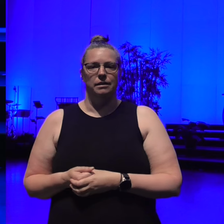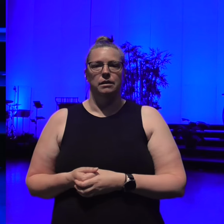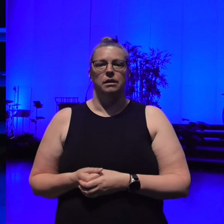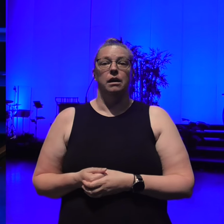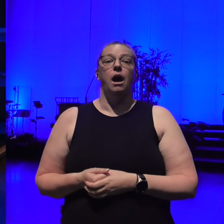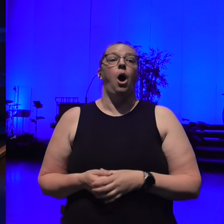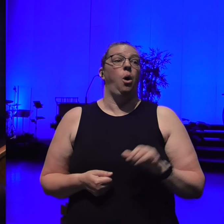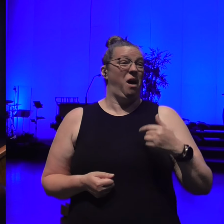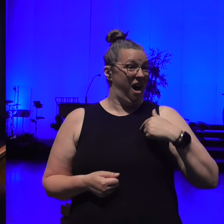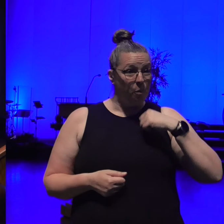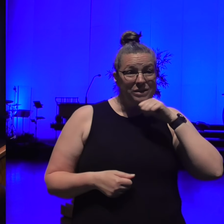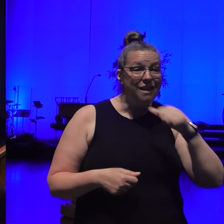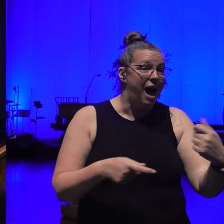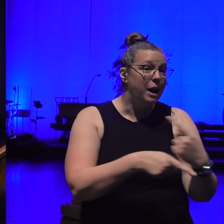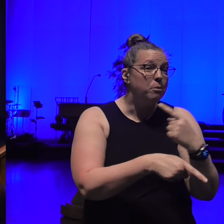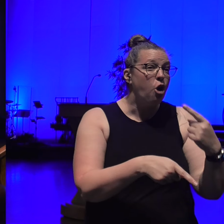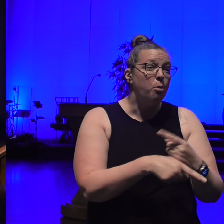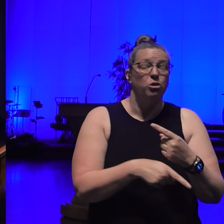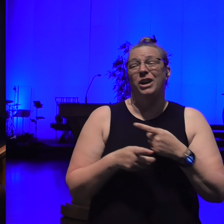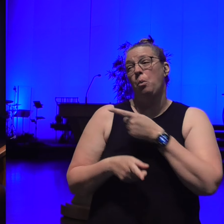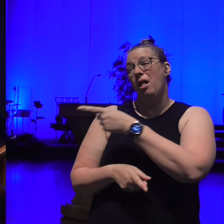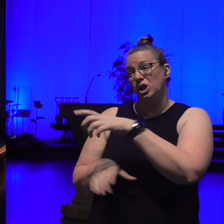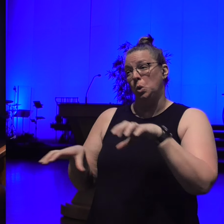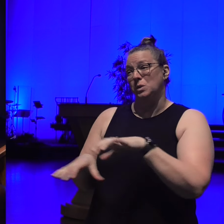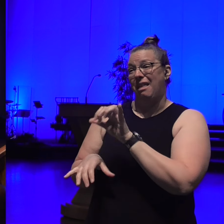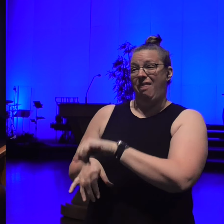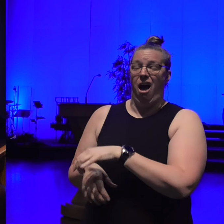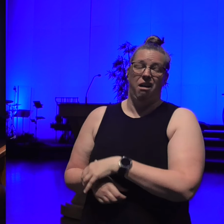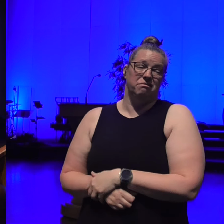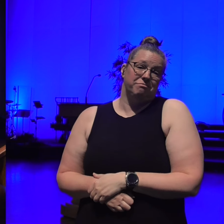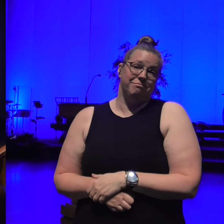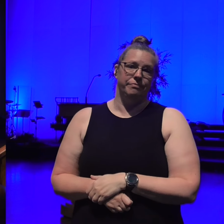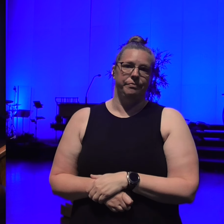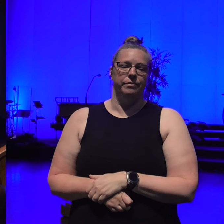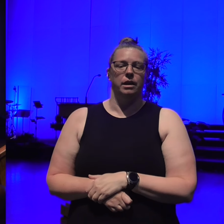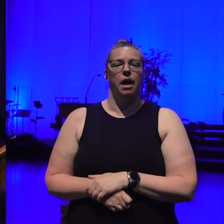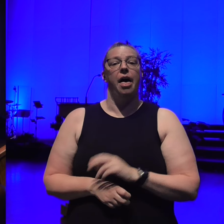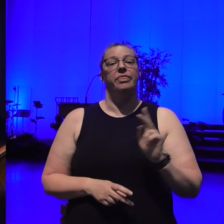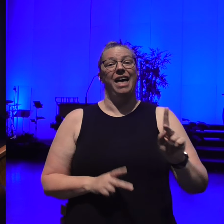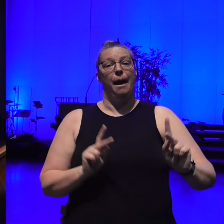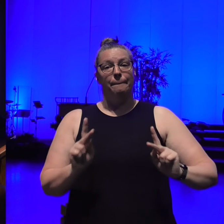no la habría hecho si no hubieras hecho esto". La persona que nos pisotea no quiere